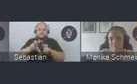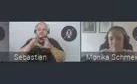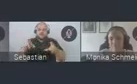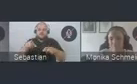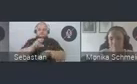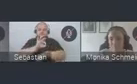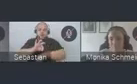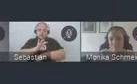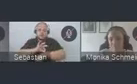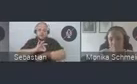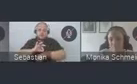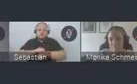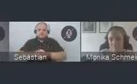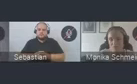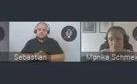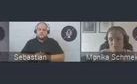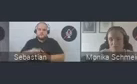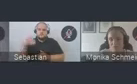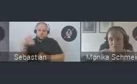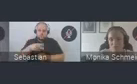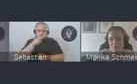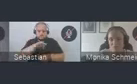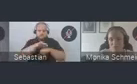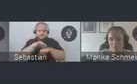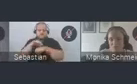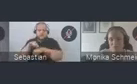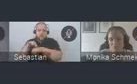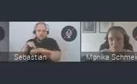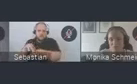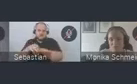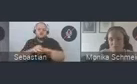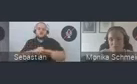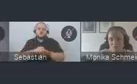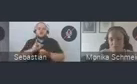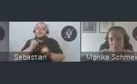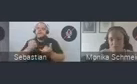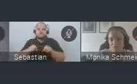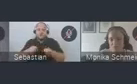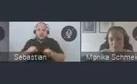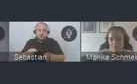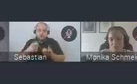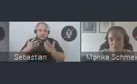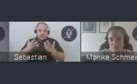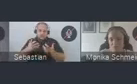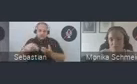Można tam znaleźć przewodnik po metodzie - w jaki sposób działamy. Zachęcam do obejrzenia przewodnika,